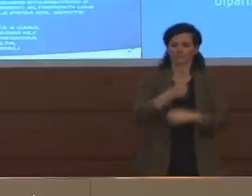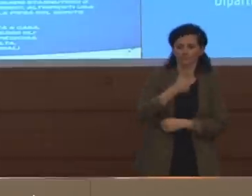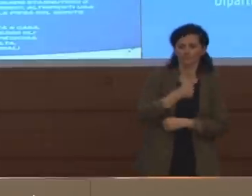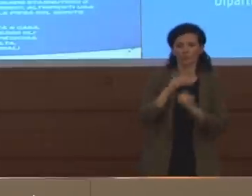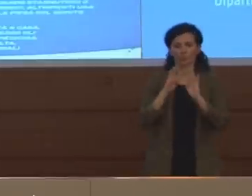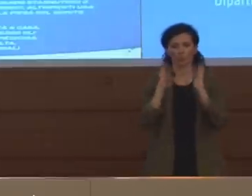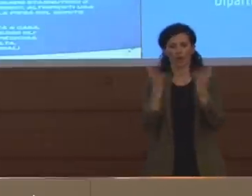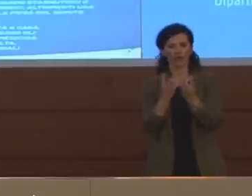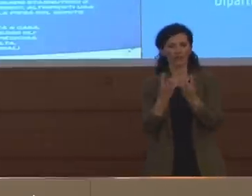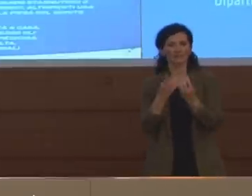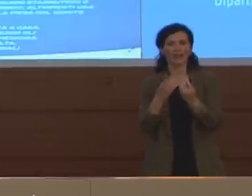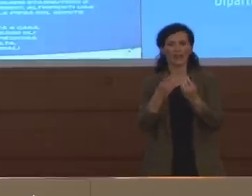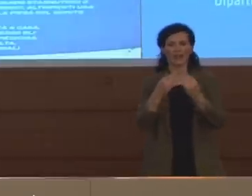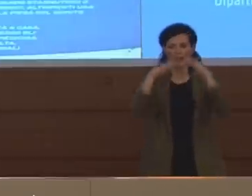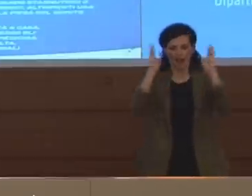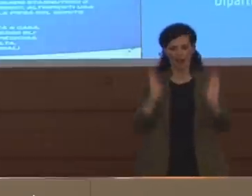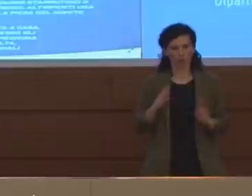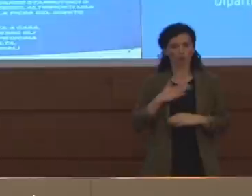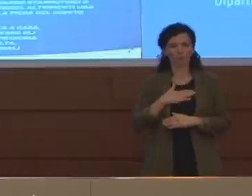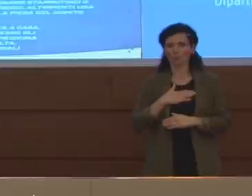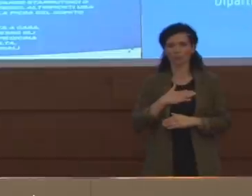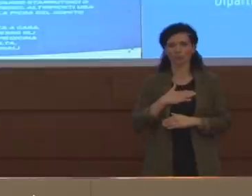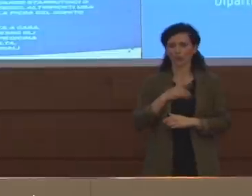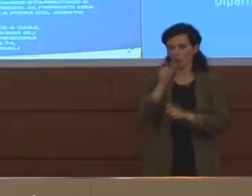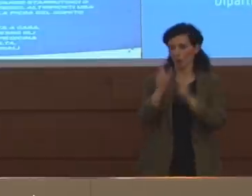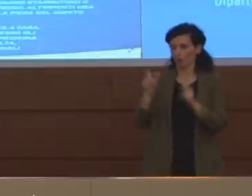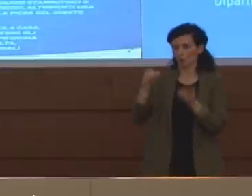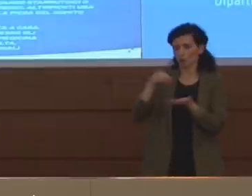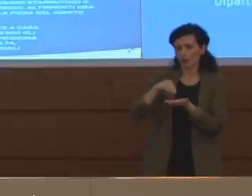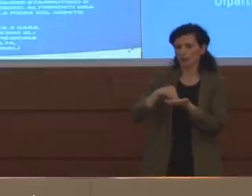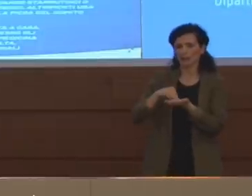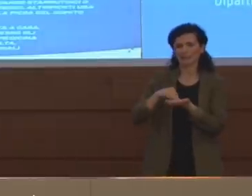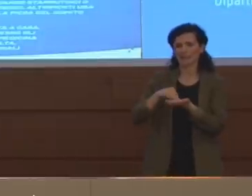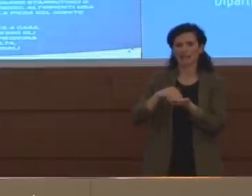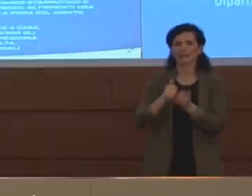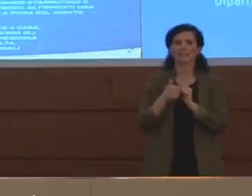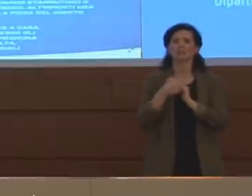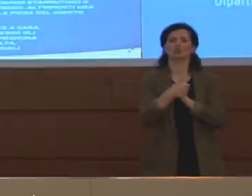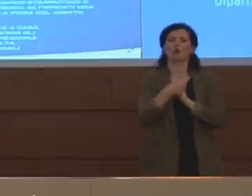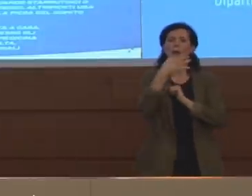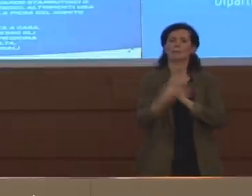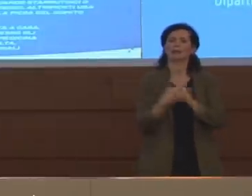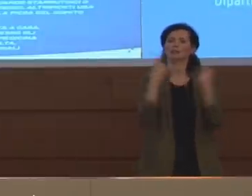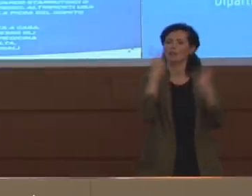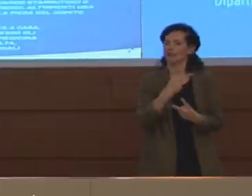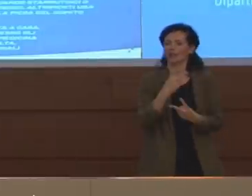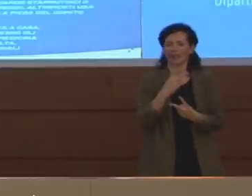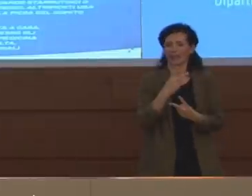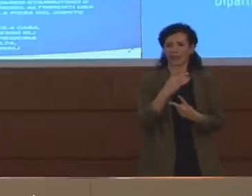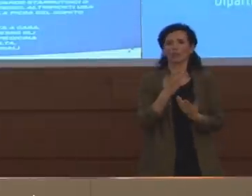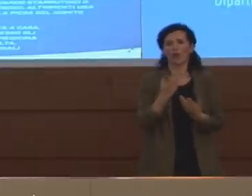proprio domicilio di poter garantire un isolamento da parte dei soggetti contagiati.